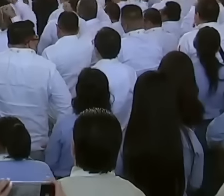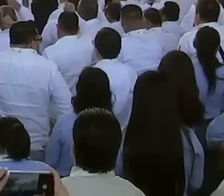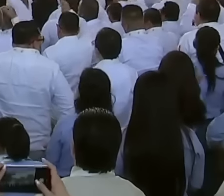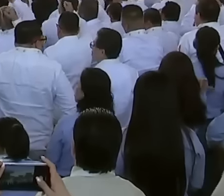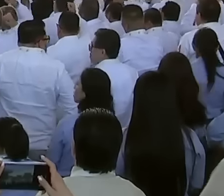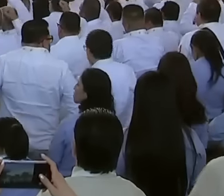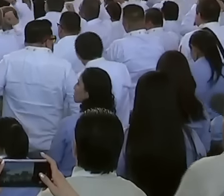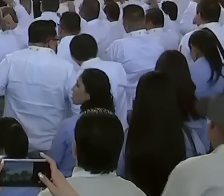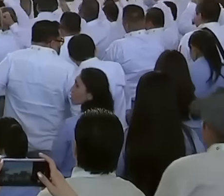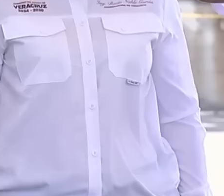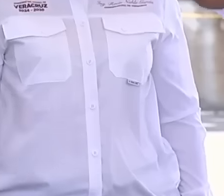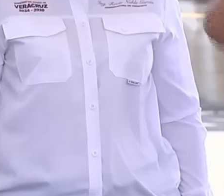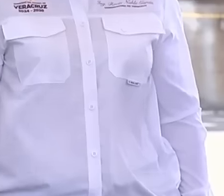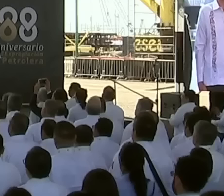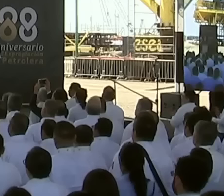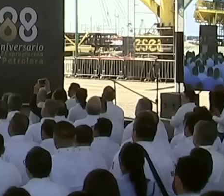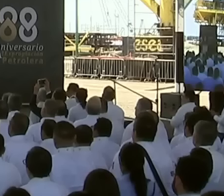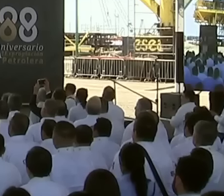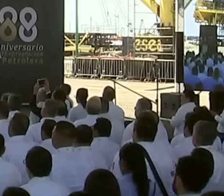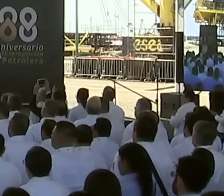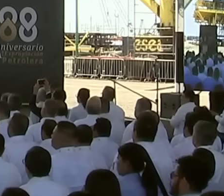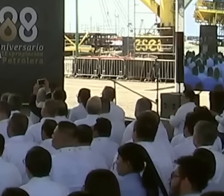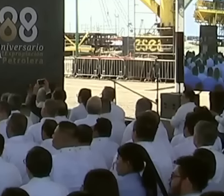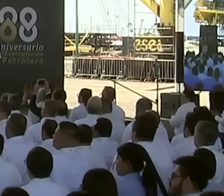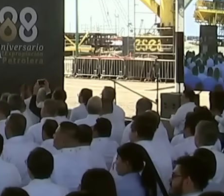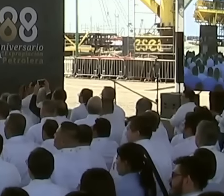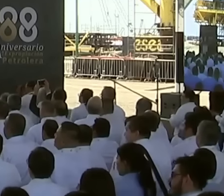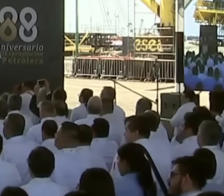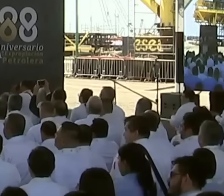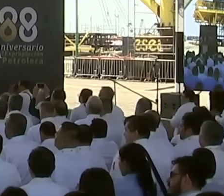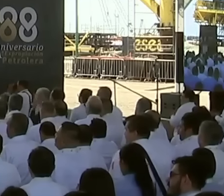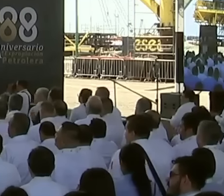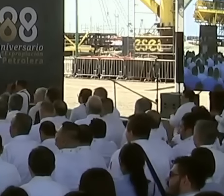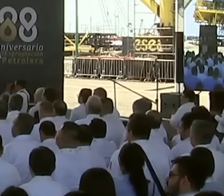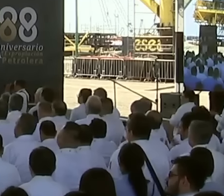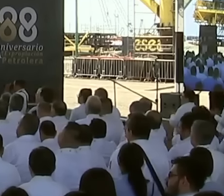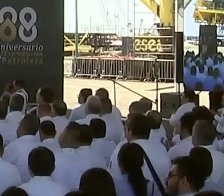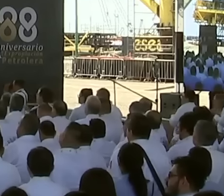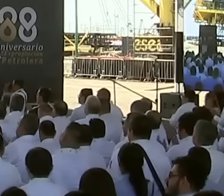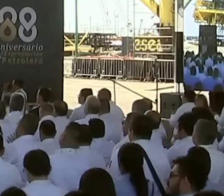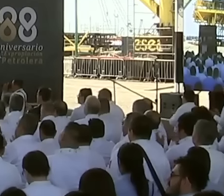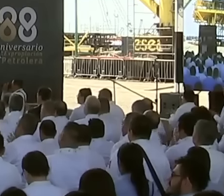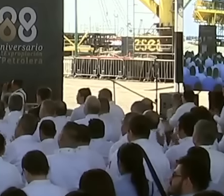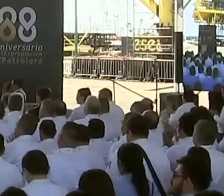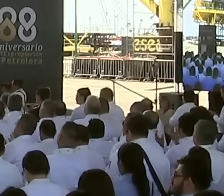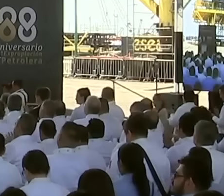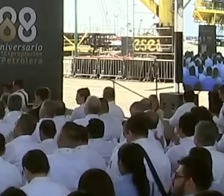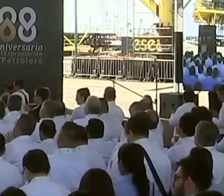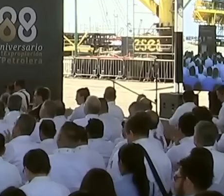Le solicitamos guardar el